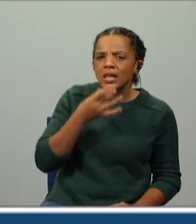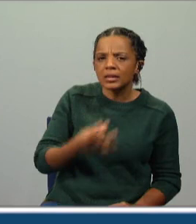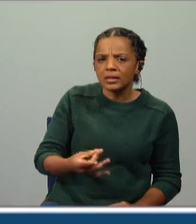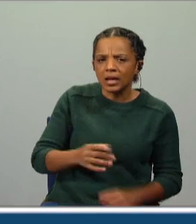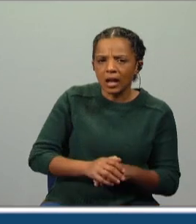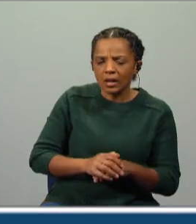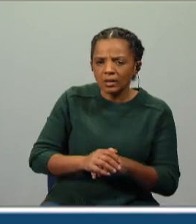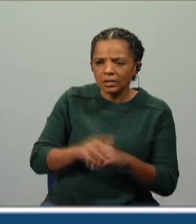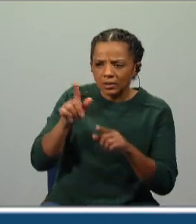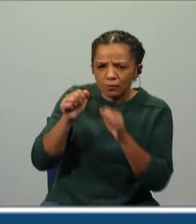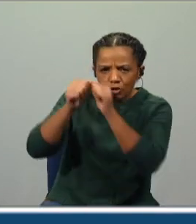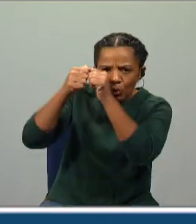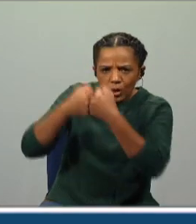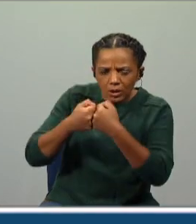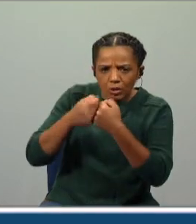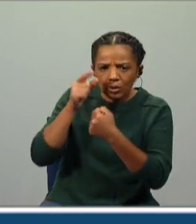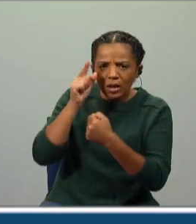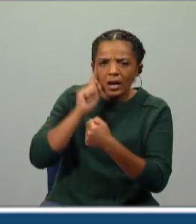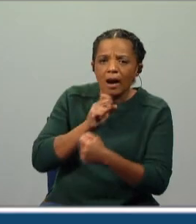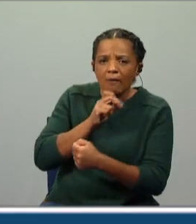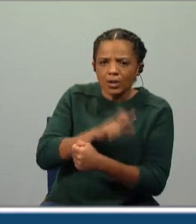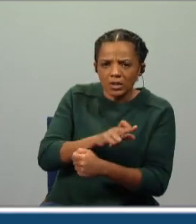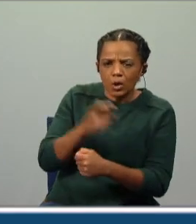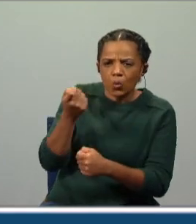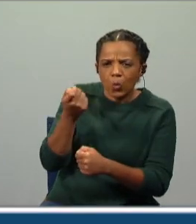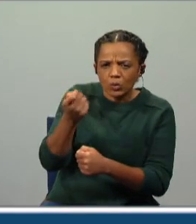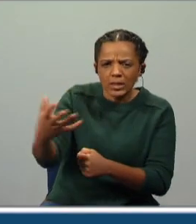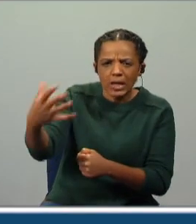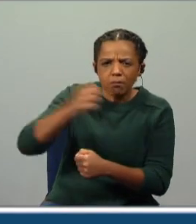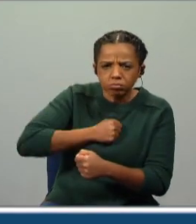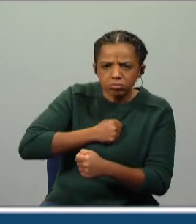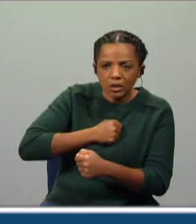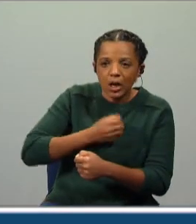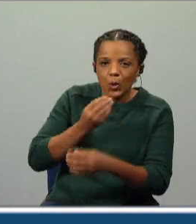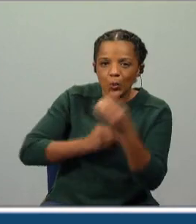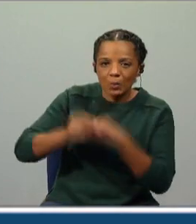avózinha que por pouco não o apanhou a comer as bolachinhas.